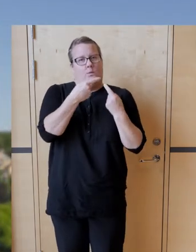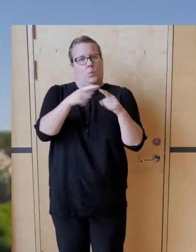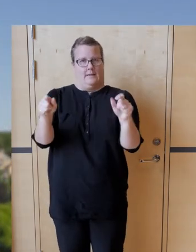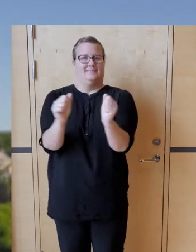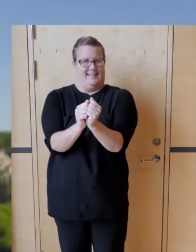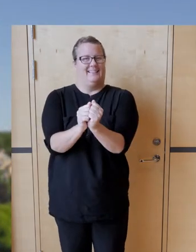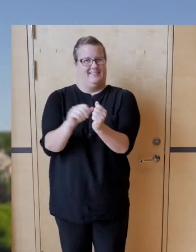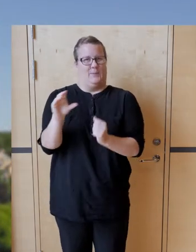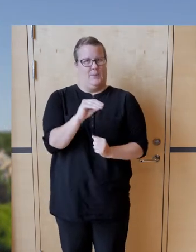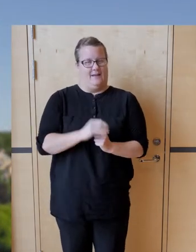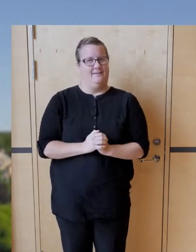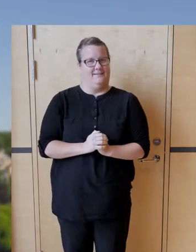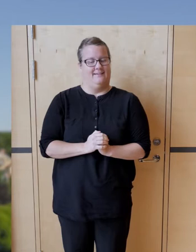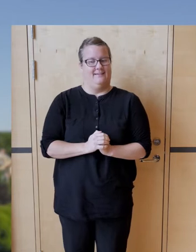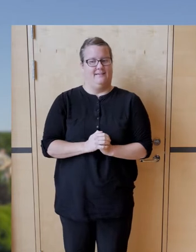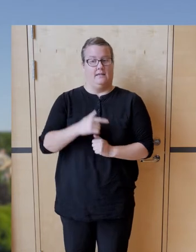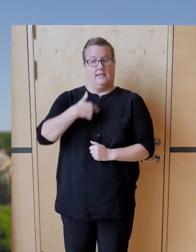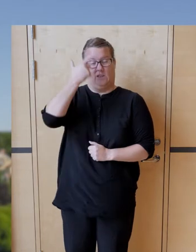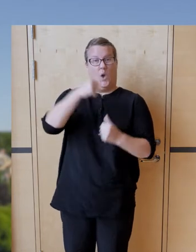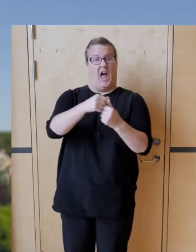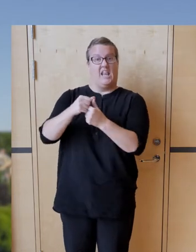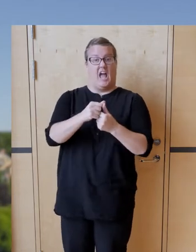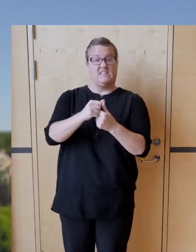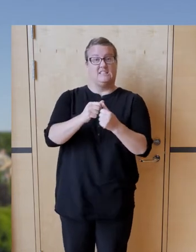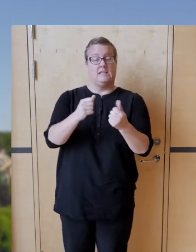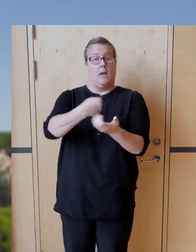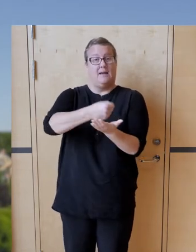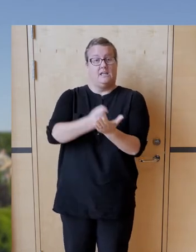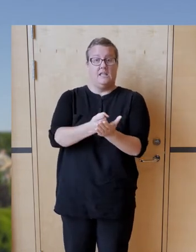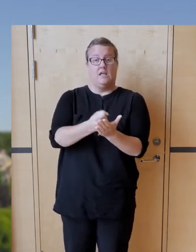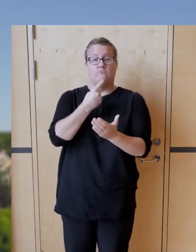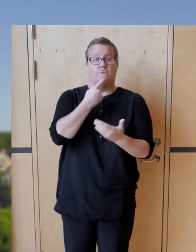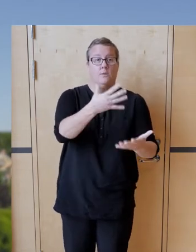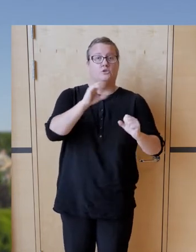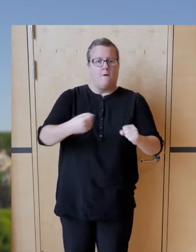Allianspartierna preciserade att det ska vara ett fullt stort vård omsorgsboende och